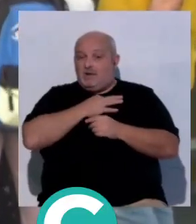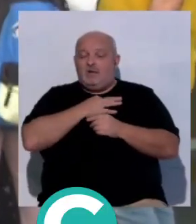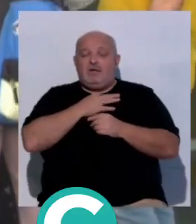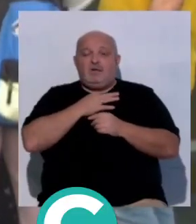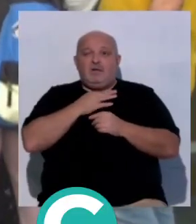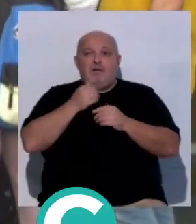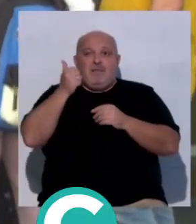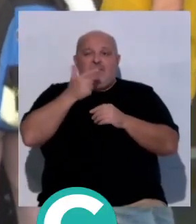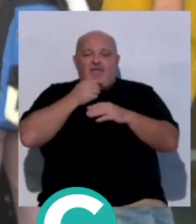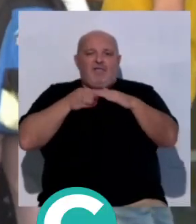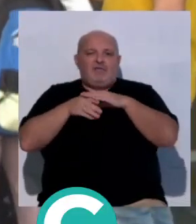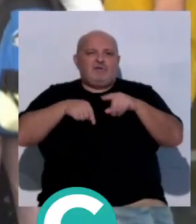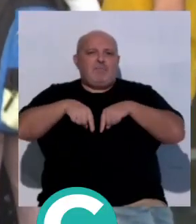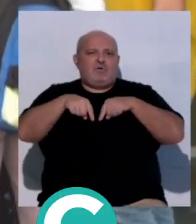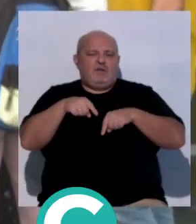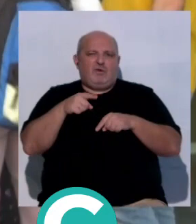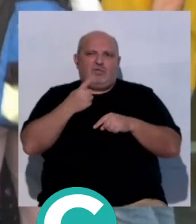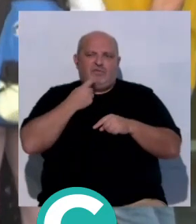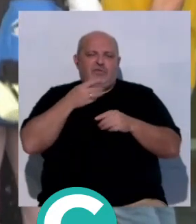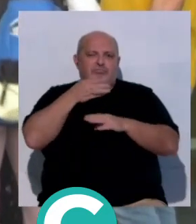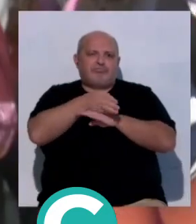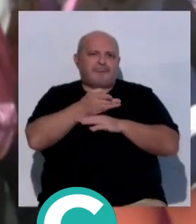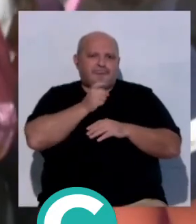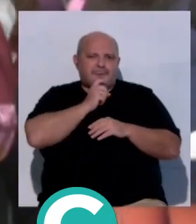más acceso al transporte y tal porque está un poquito complicado para ellos de los horarios